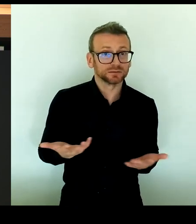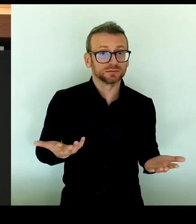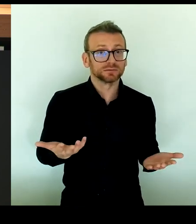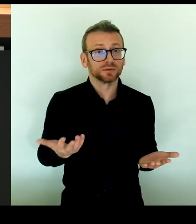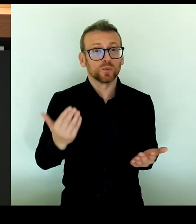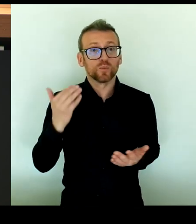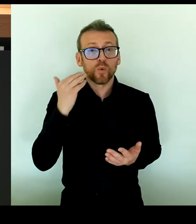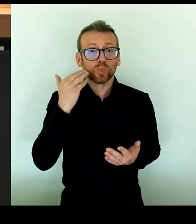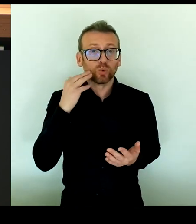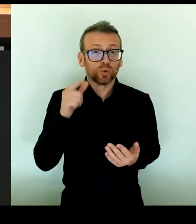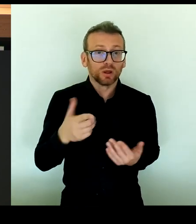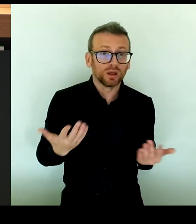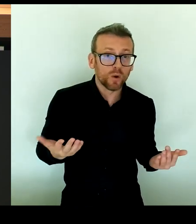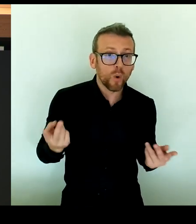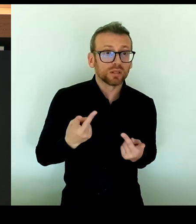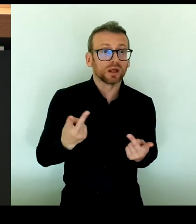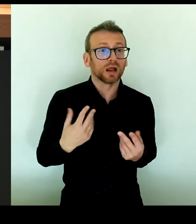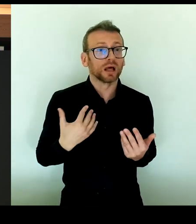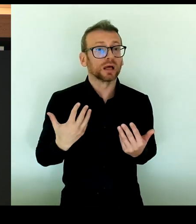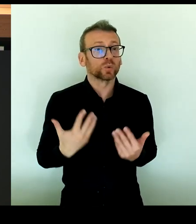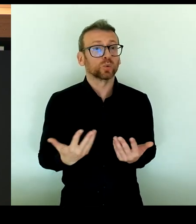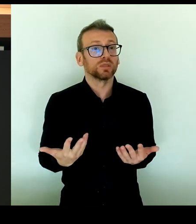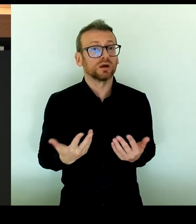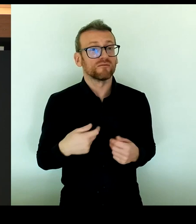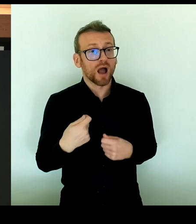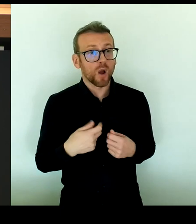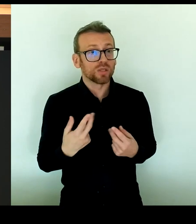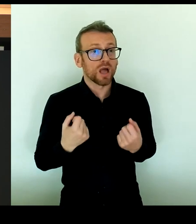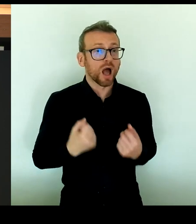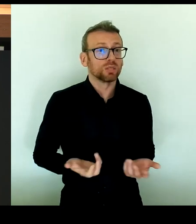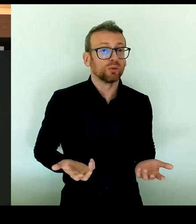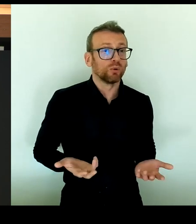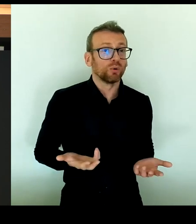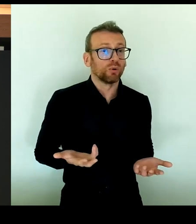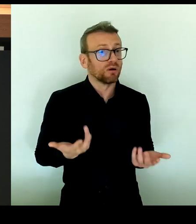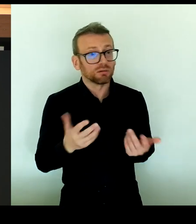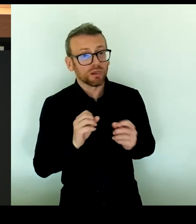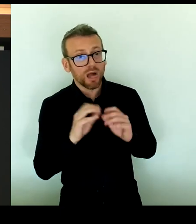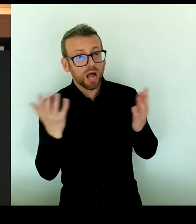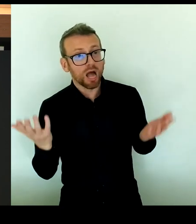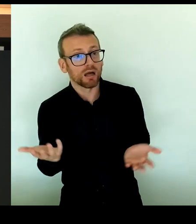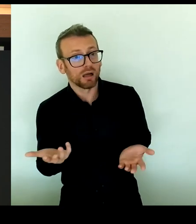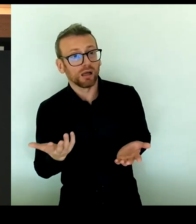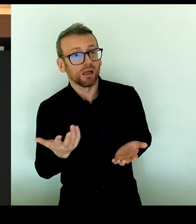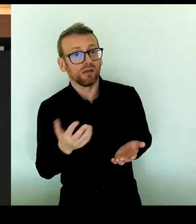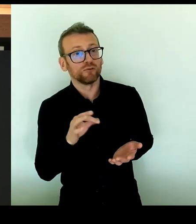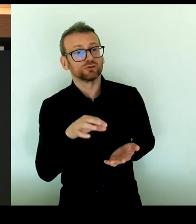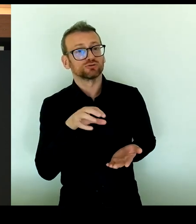Und das übrigens ist unser Verkehrskonzept. Es sind inzwischen 19, Vereine und Initiativen. Die vertreten